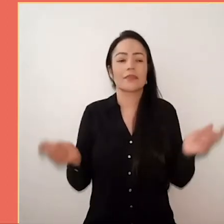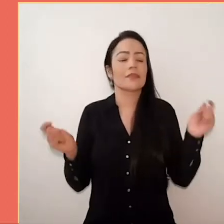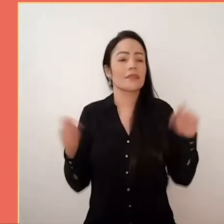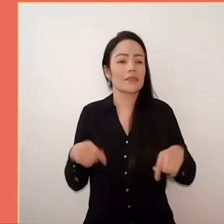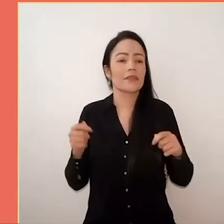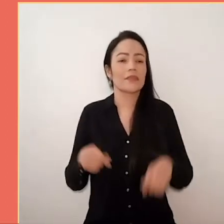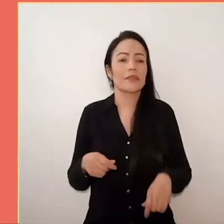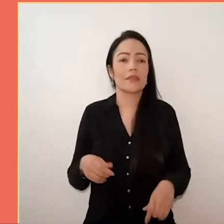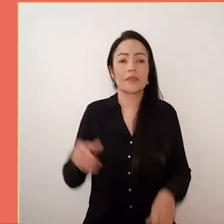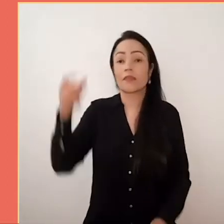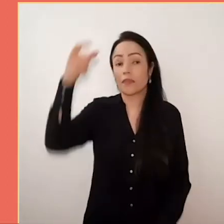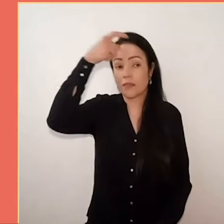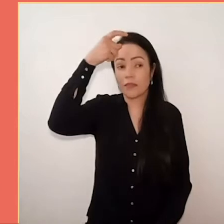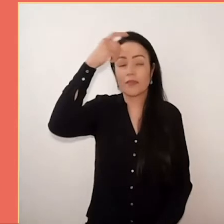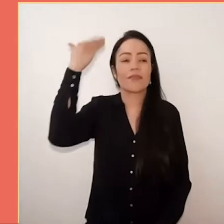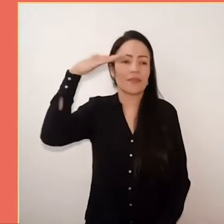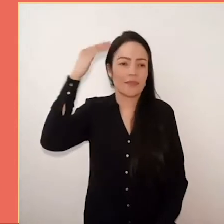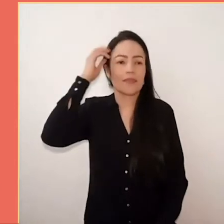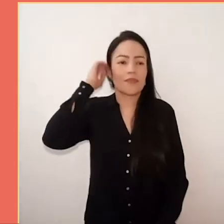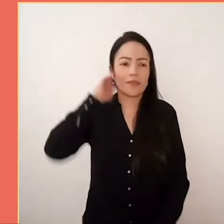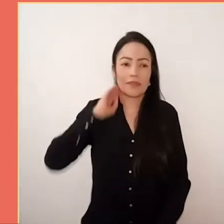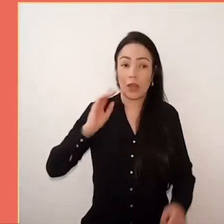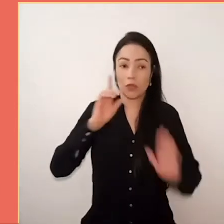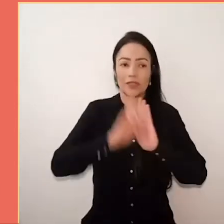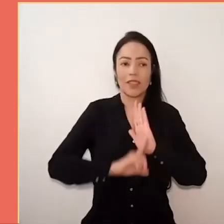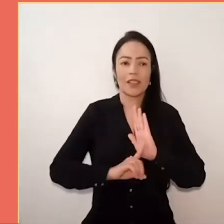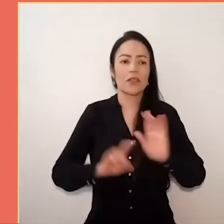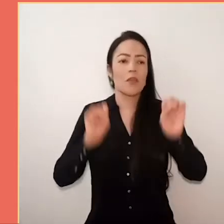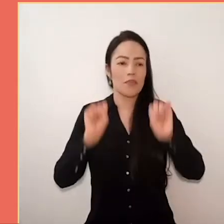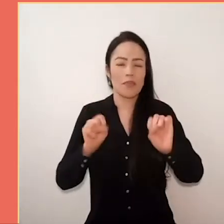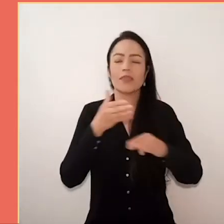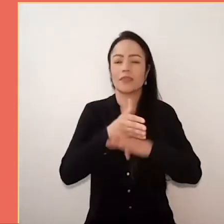consciência dos deuses direitos, de que pode acessar, que pode…